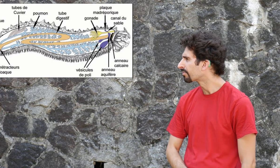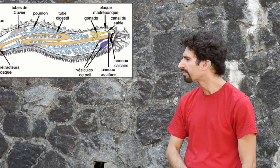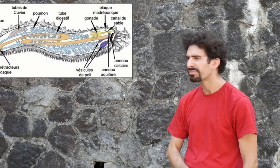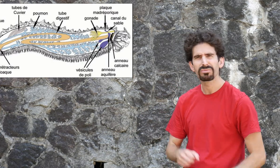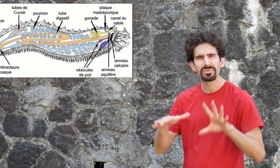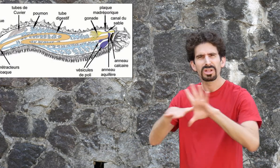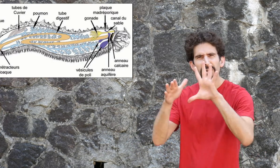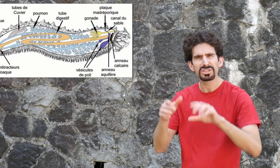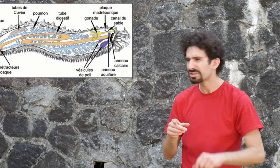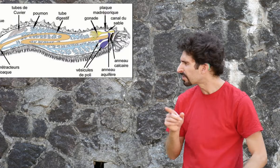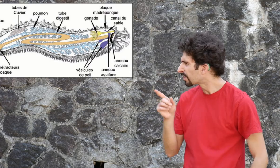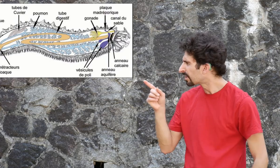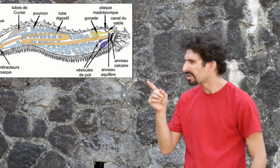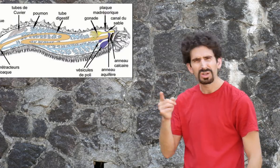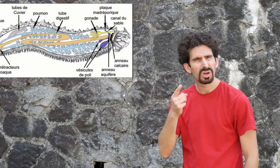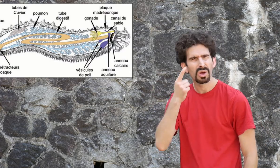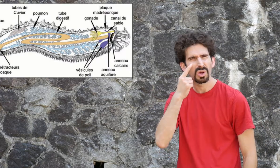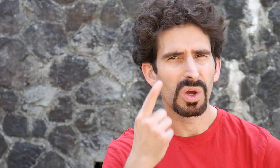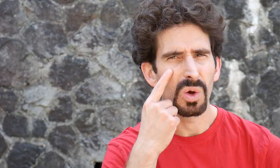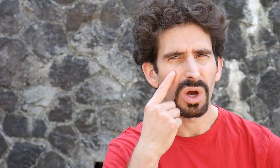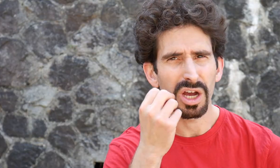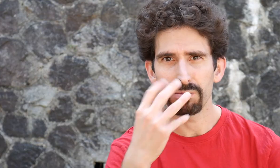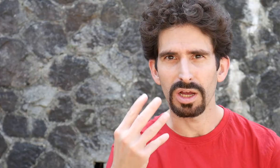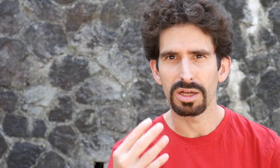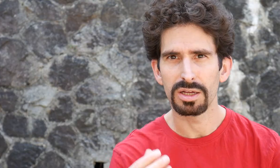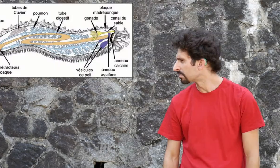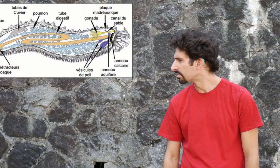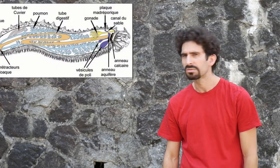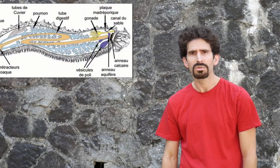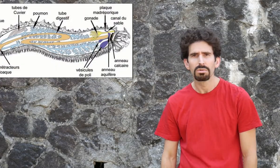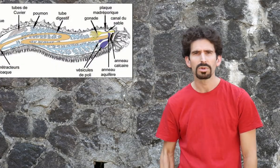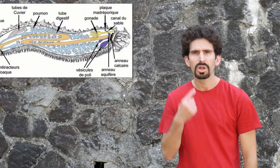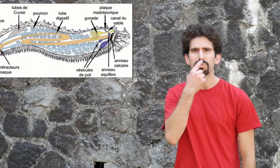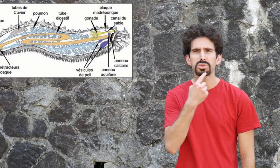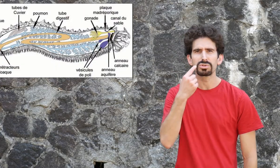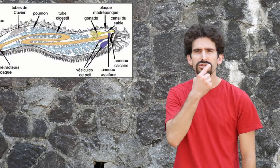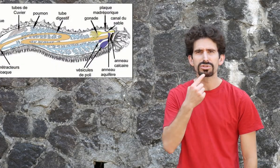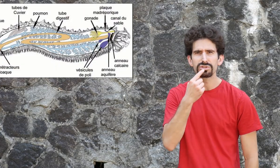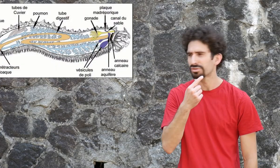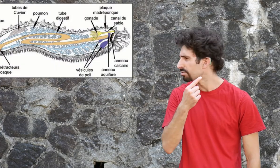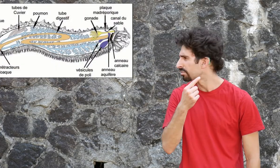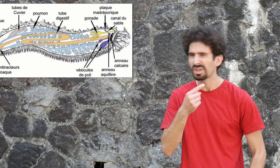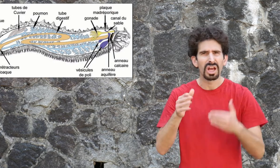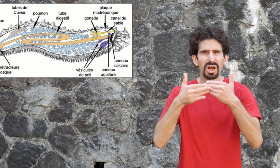Cette image, regarde bien... A côté de la bouche